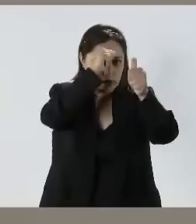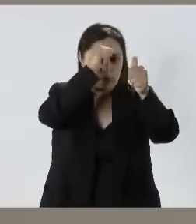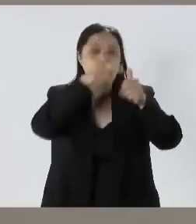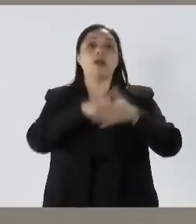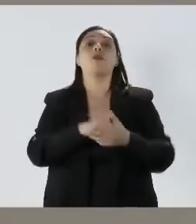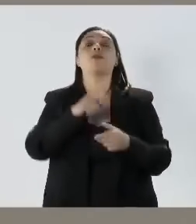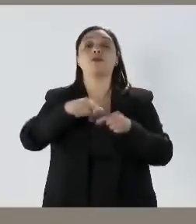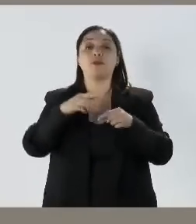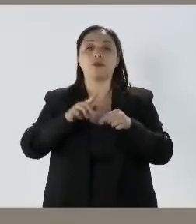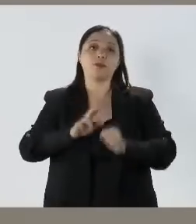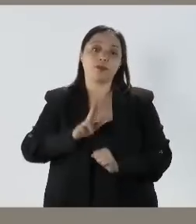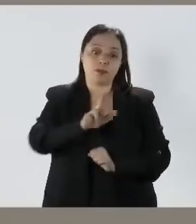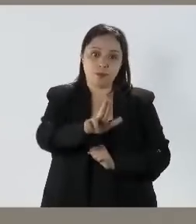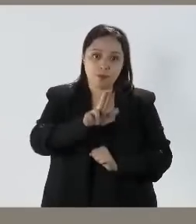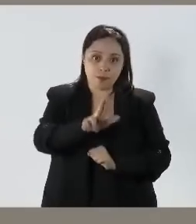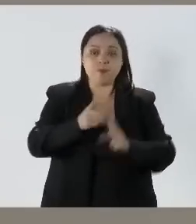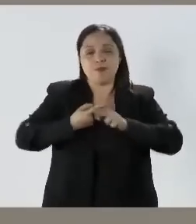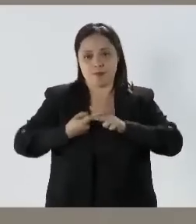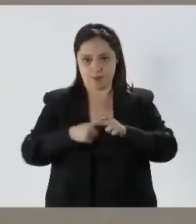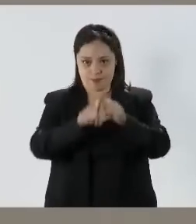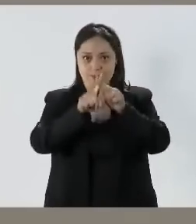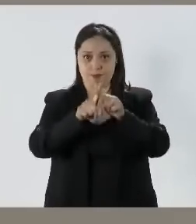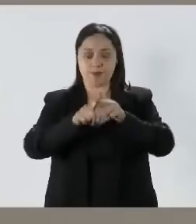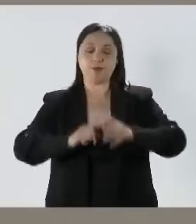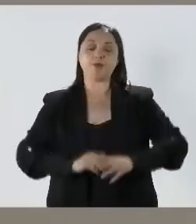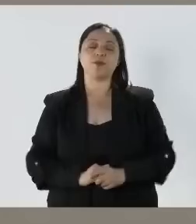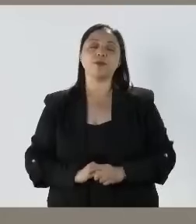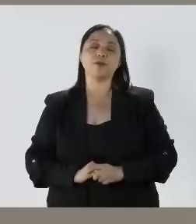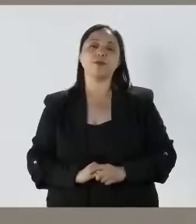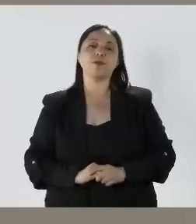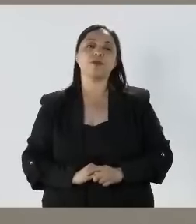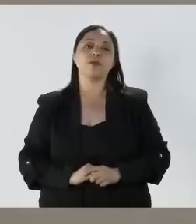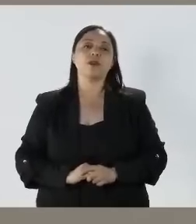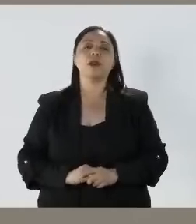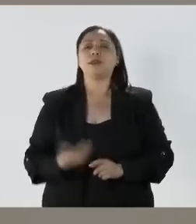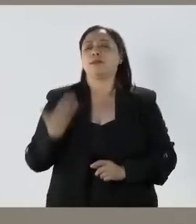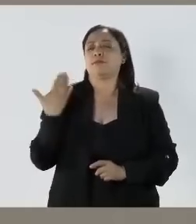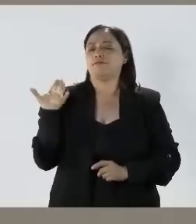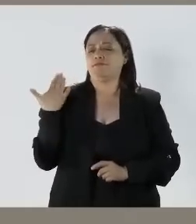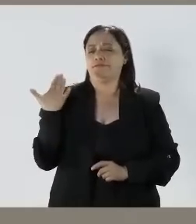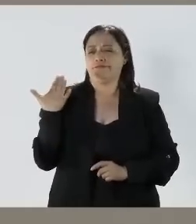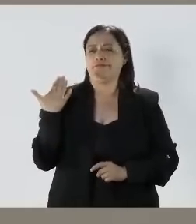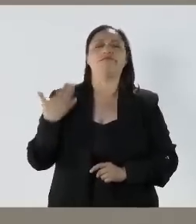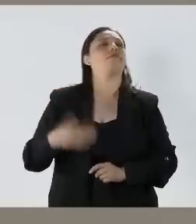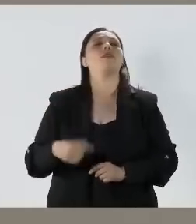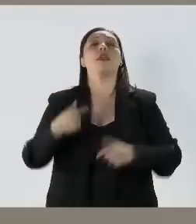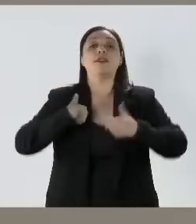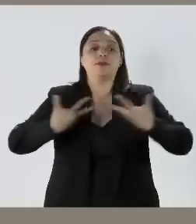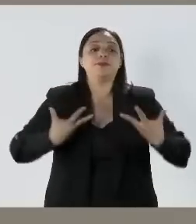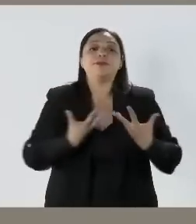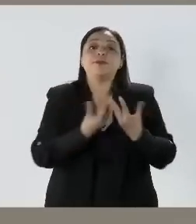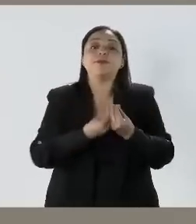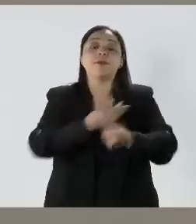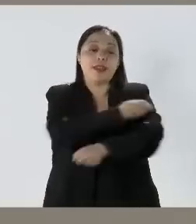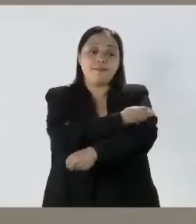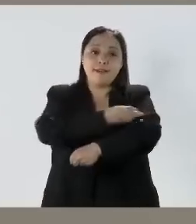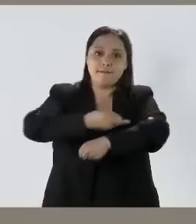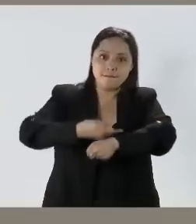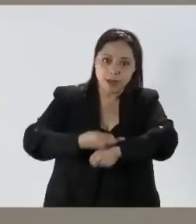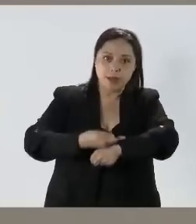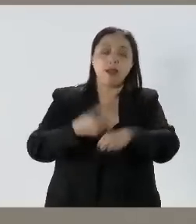programa Hace unos días me reuní con las familias y colectivos de personas